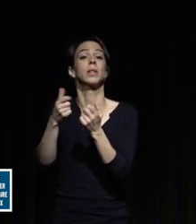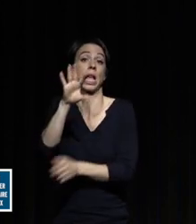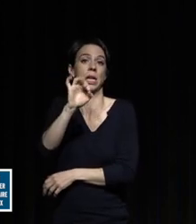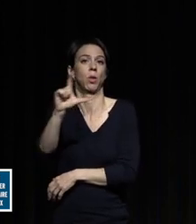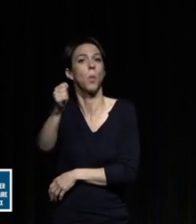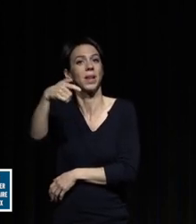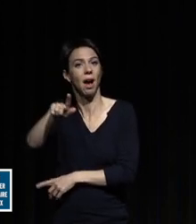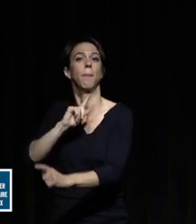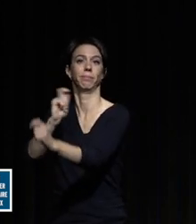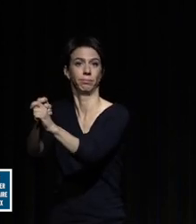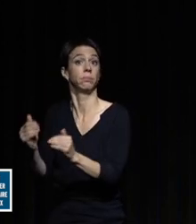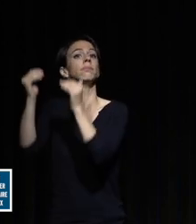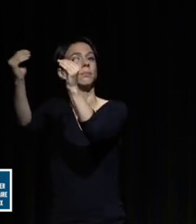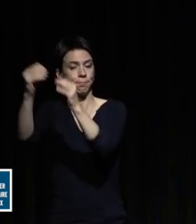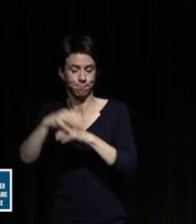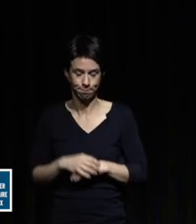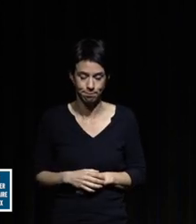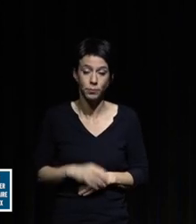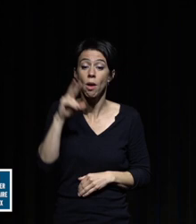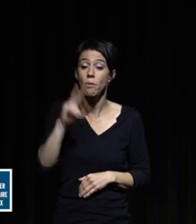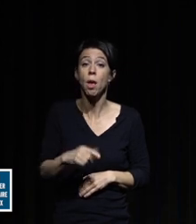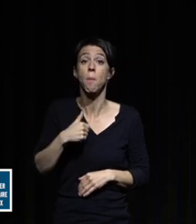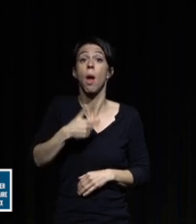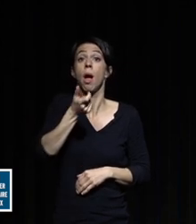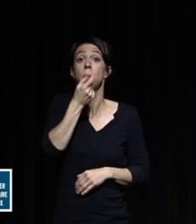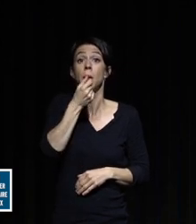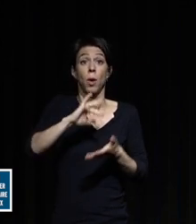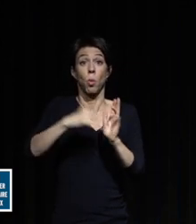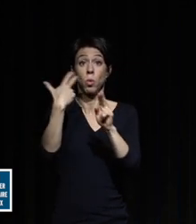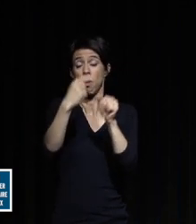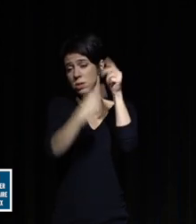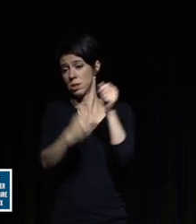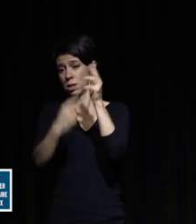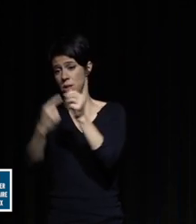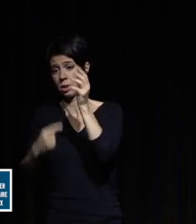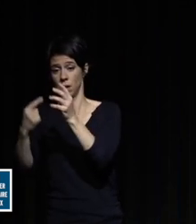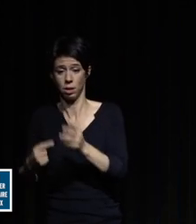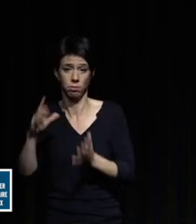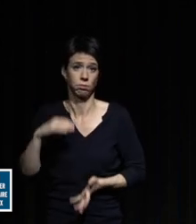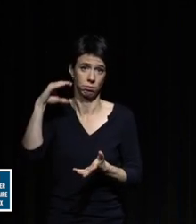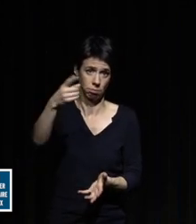je n'ai pas passé tous les médicaments tout le monde serait endormi le focus est actuellement